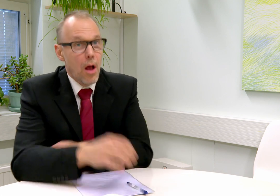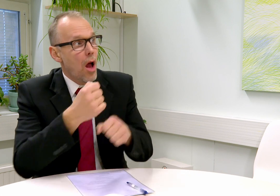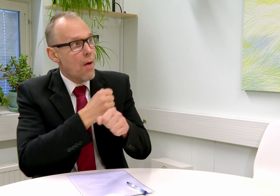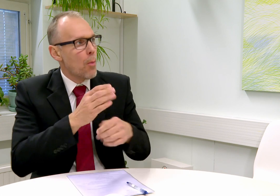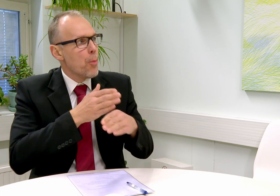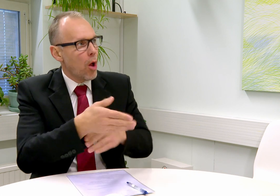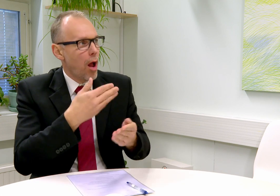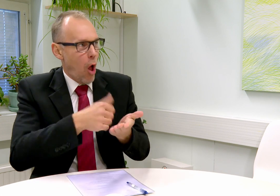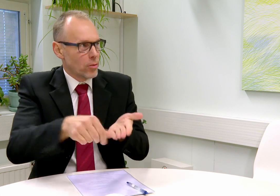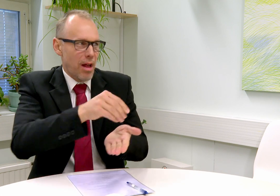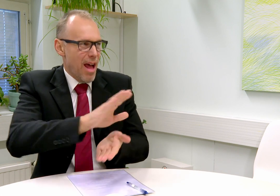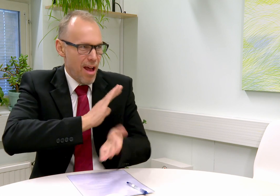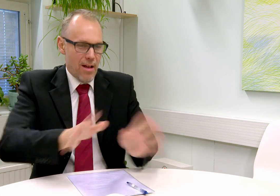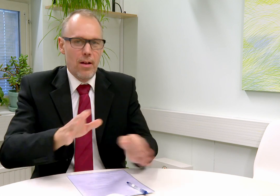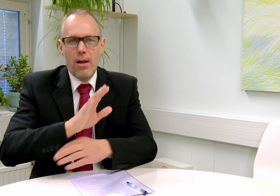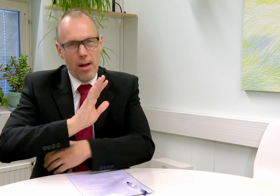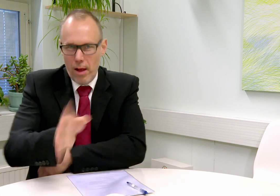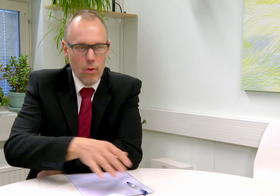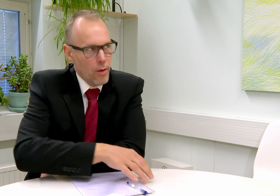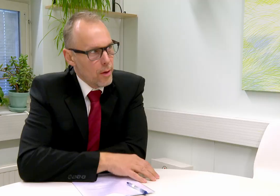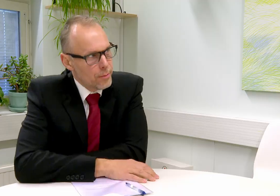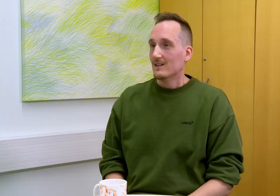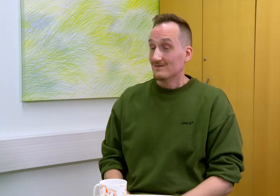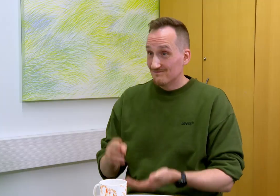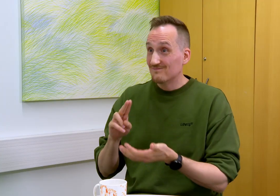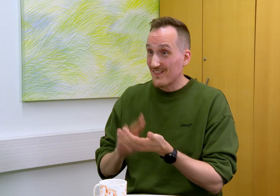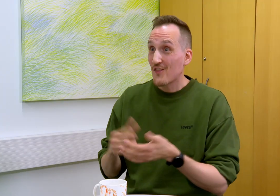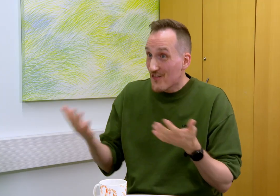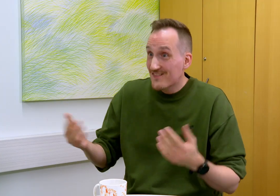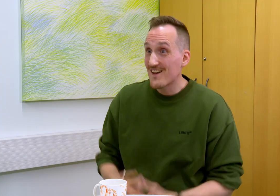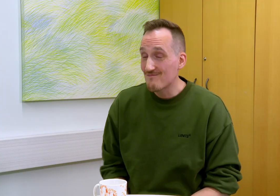Ei niillä mitään kahvia ja pullaa ostella. Juurikin näin.